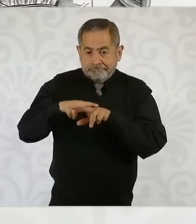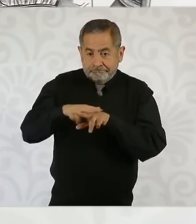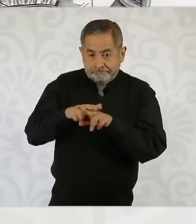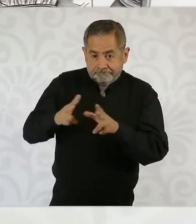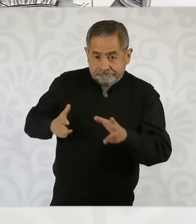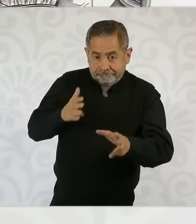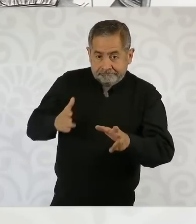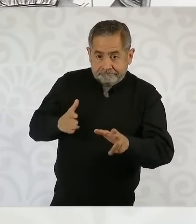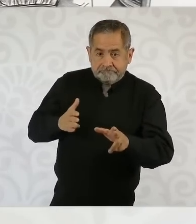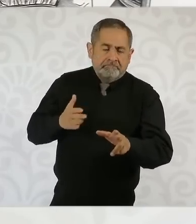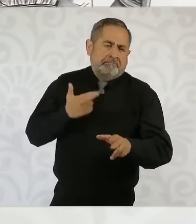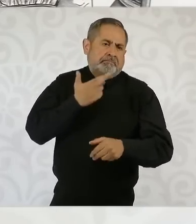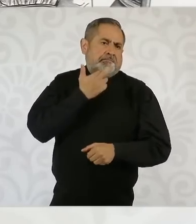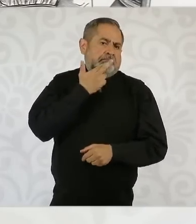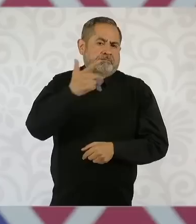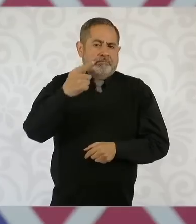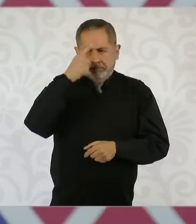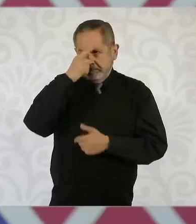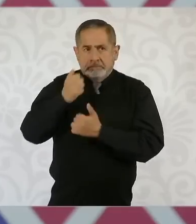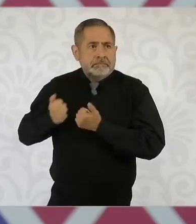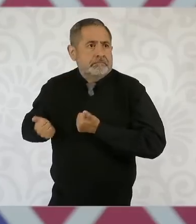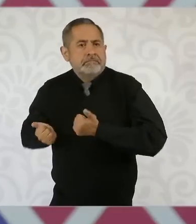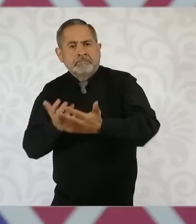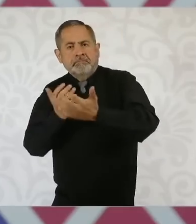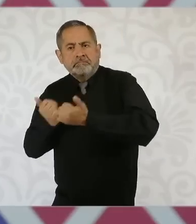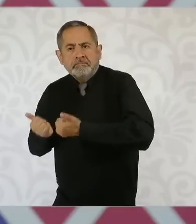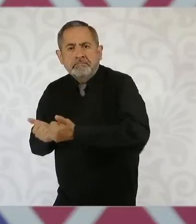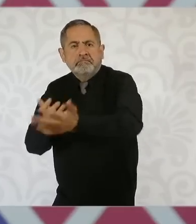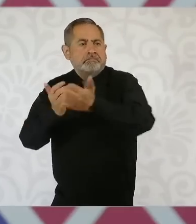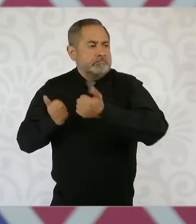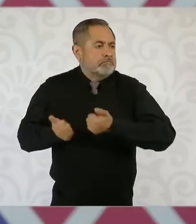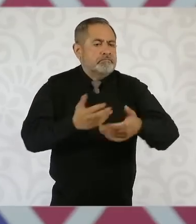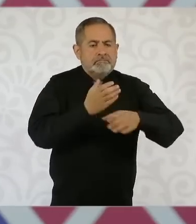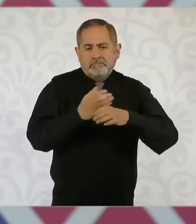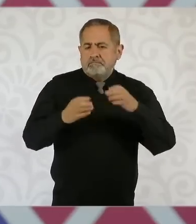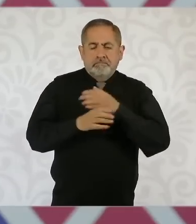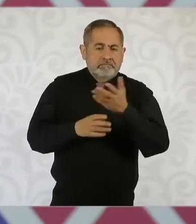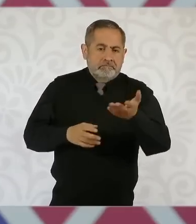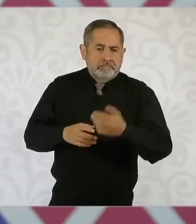para desplazar mercancía nosotros actualmente algunos de nuestros centros de distribuciones